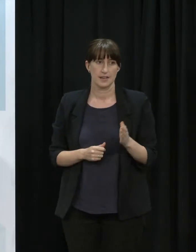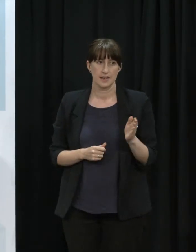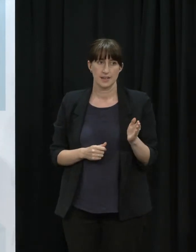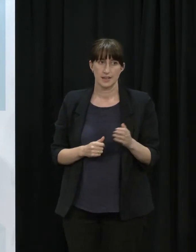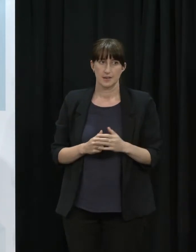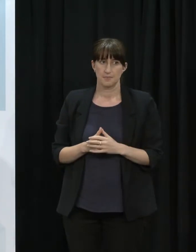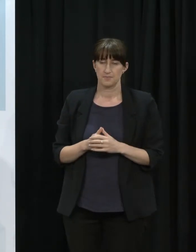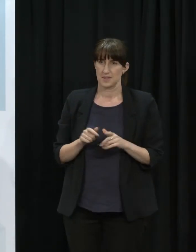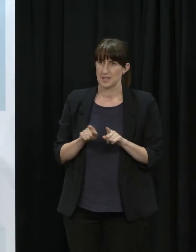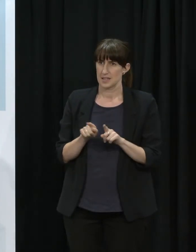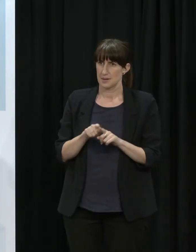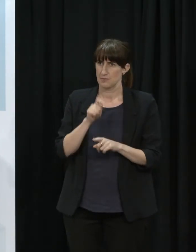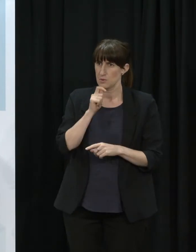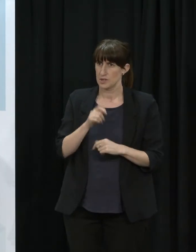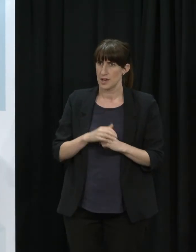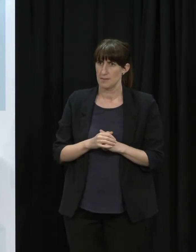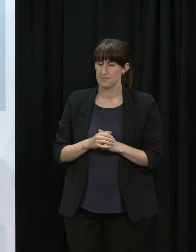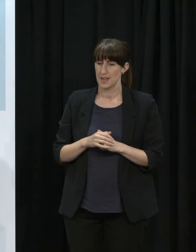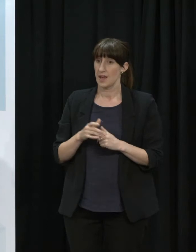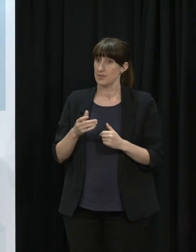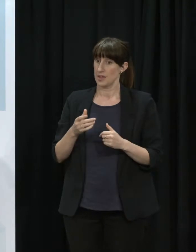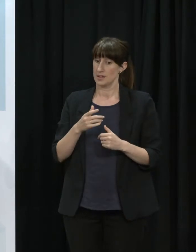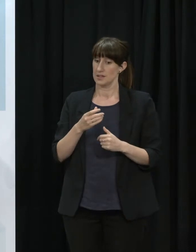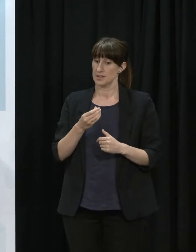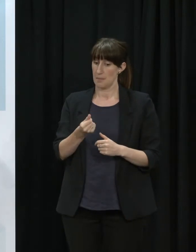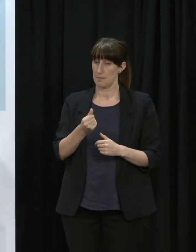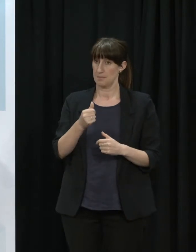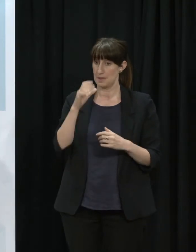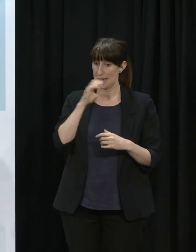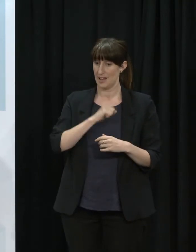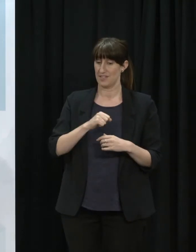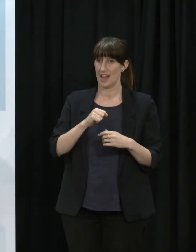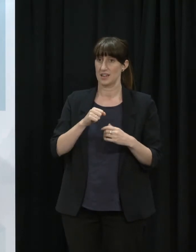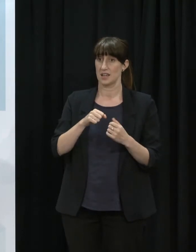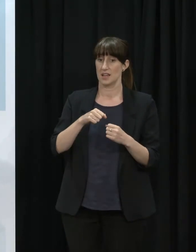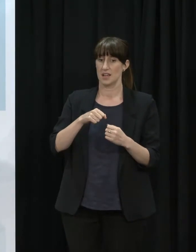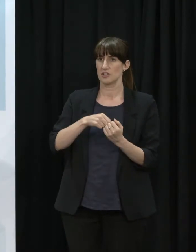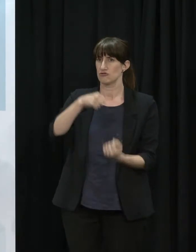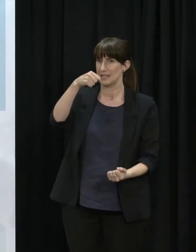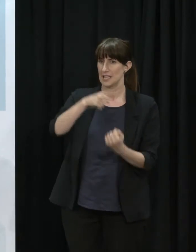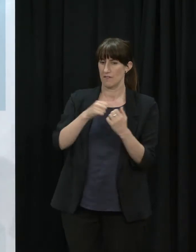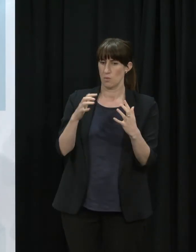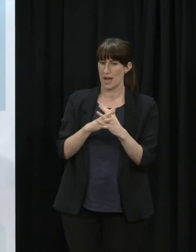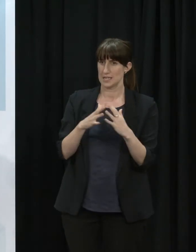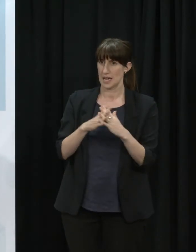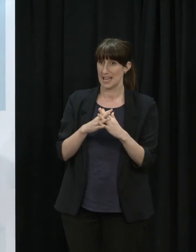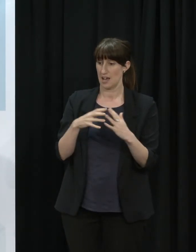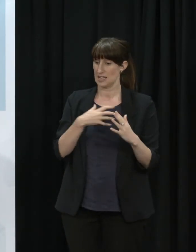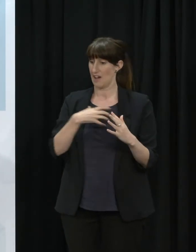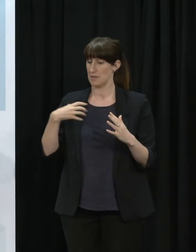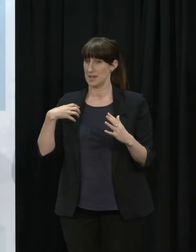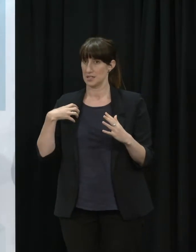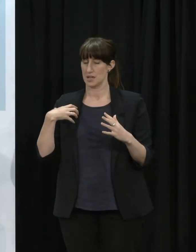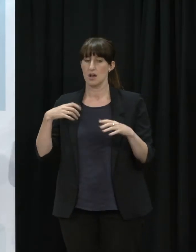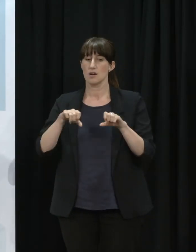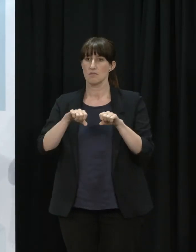pakeke kaore ano kia werohia.